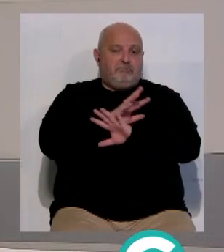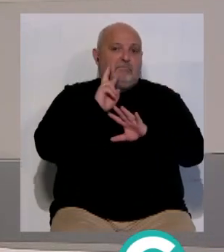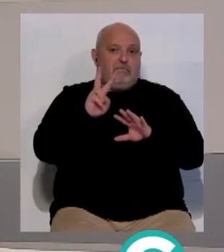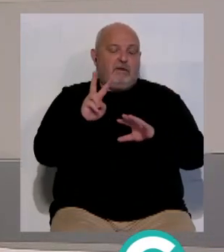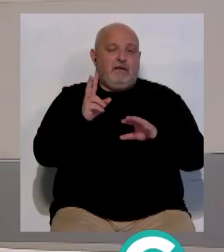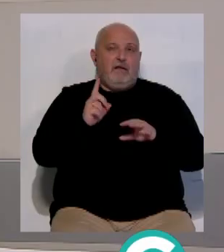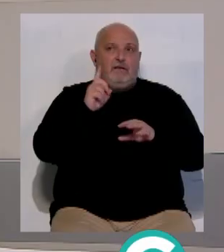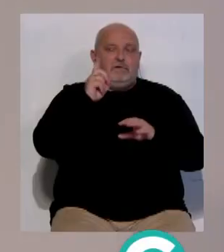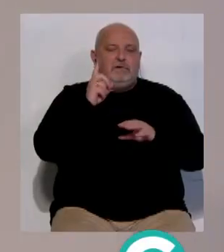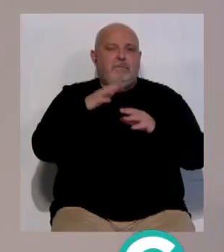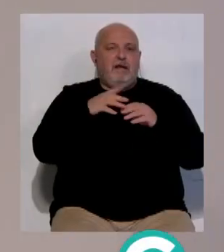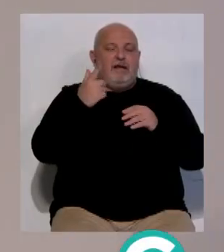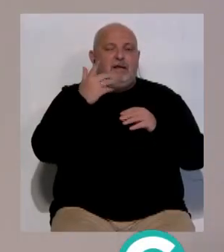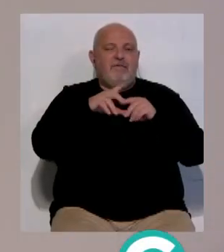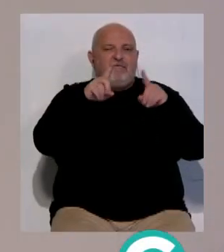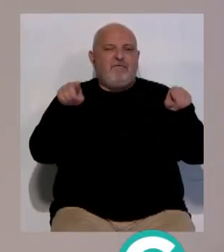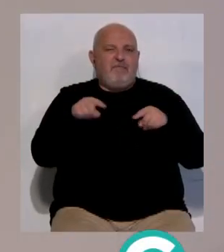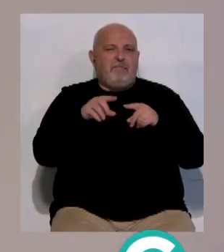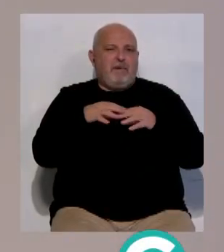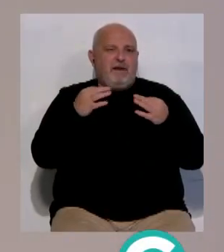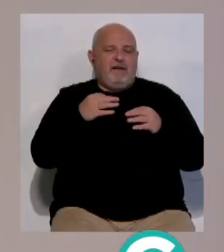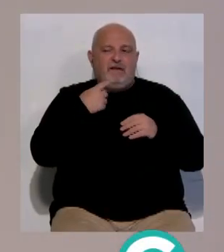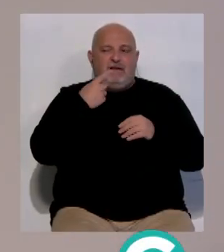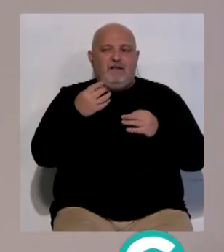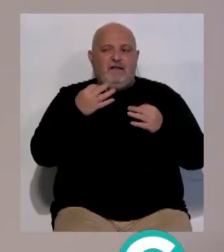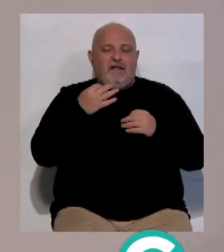vamos a ver pero para qué está el bar Entonces yo Nacho Yo siempre digo que arbitras mod difícil